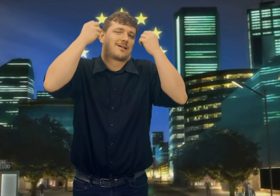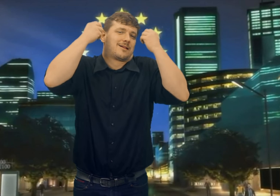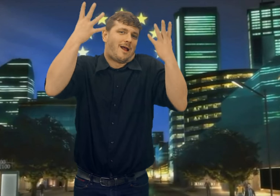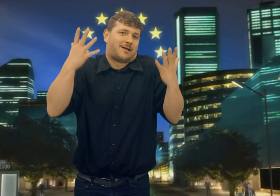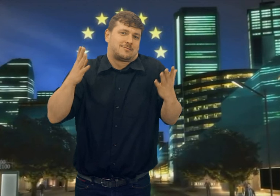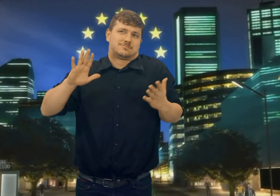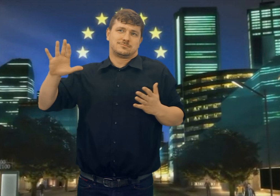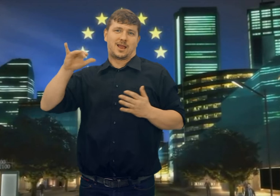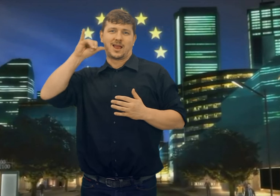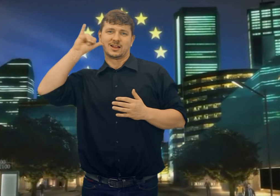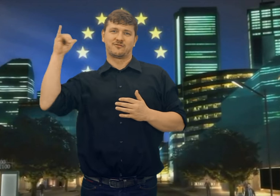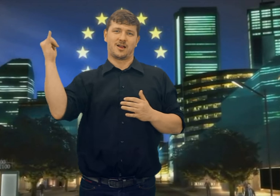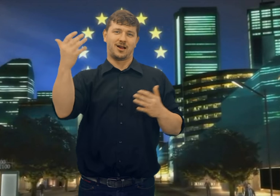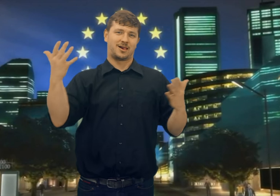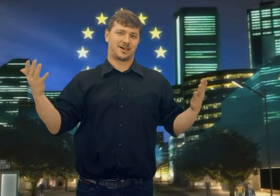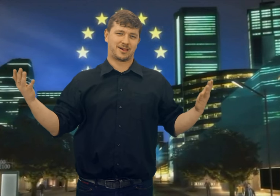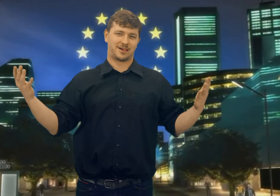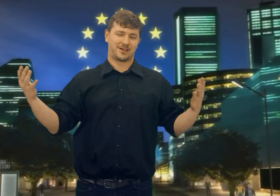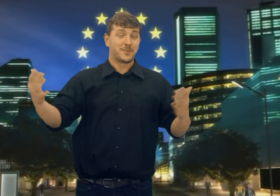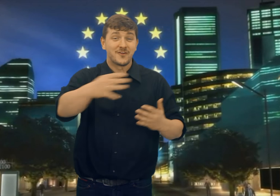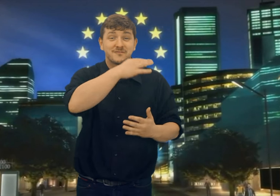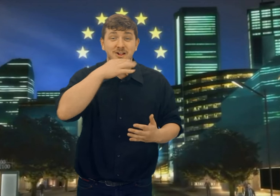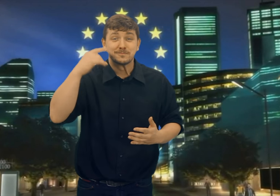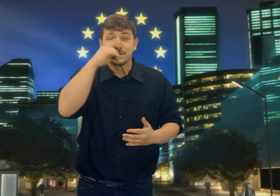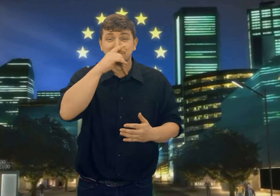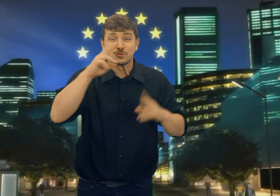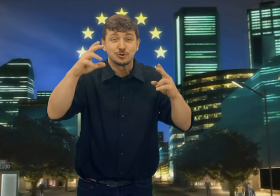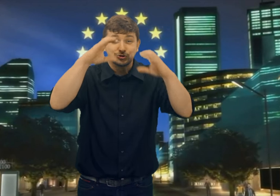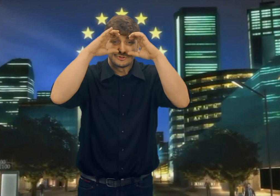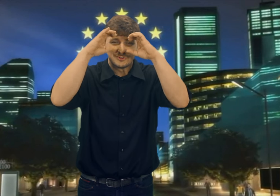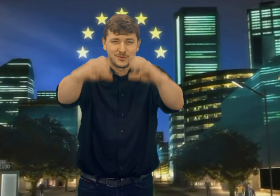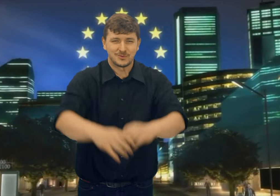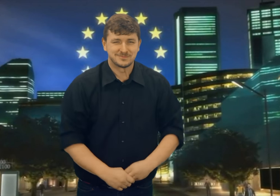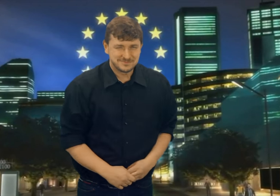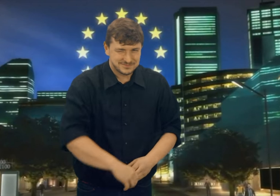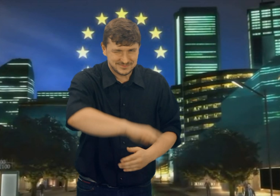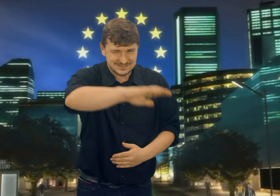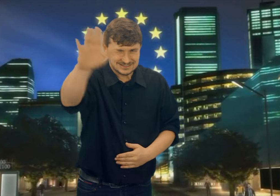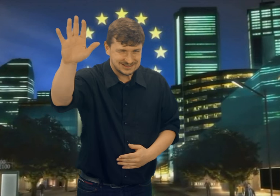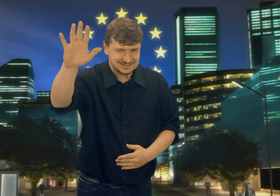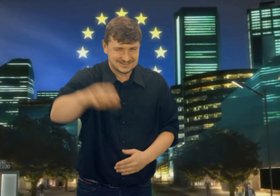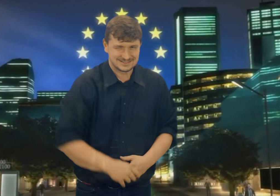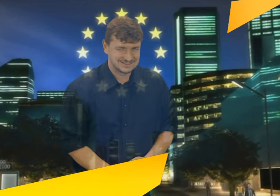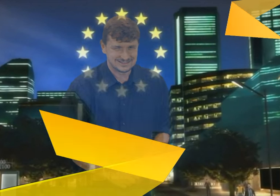Logisch, er der berühmteste gehörlose Globetrotter!? Viel Spaß beim Zuschauen! Tschüss!